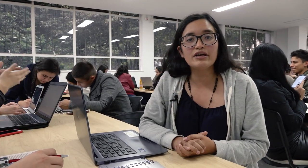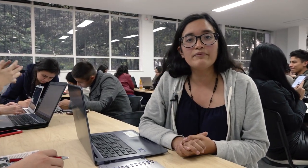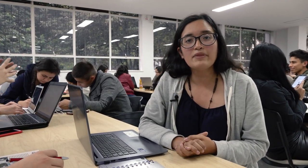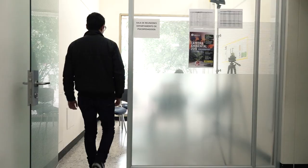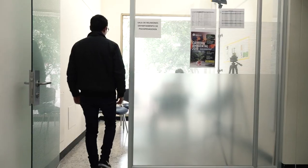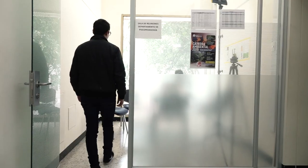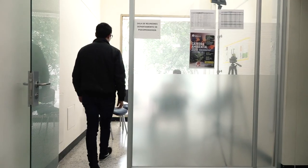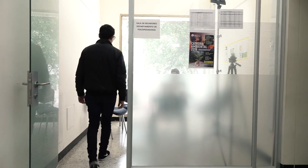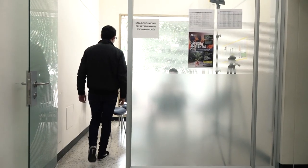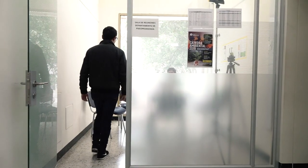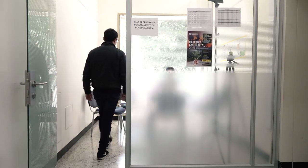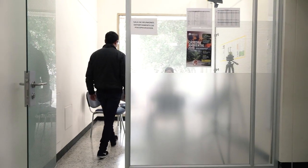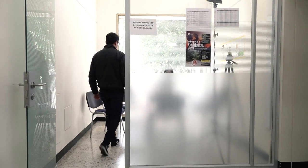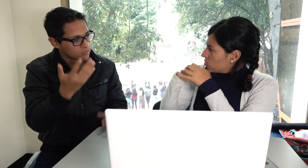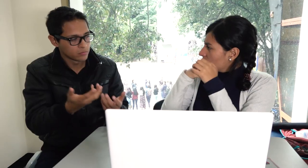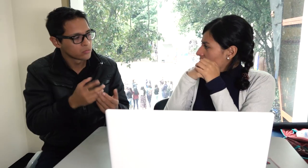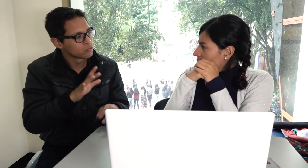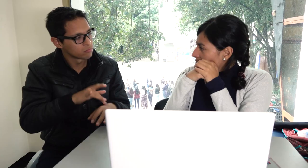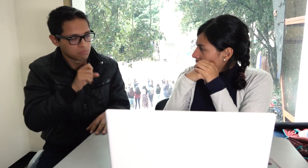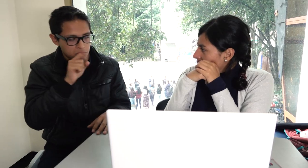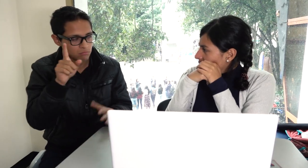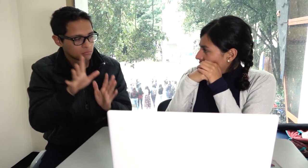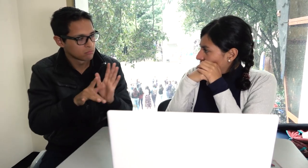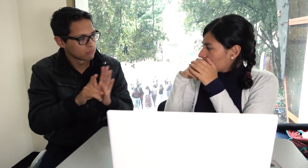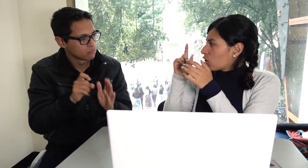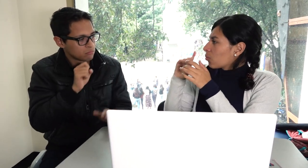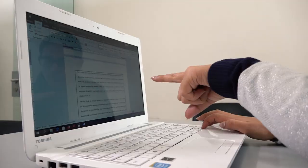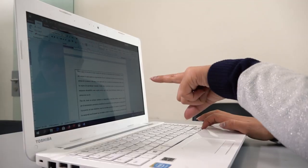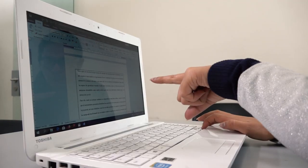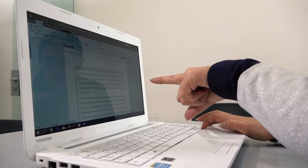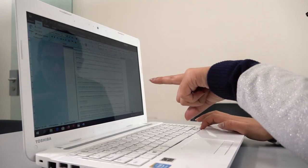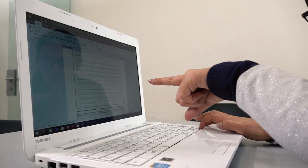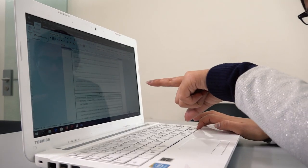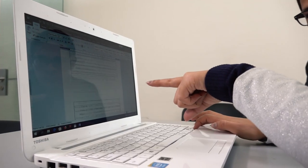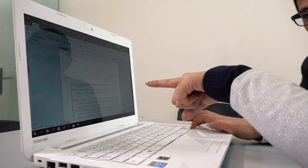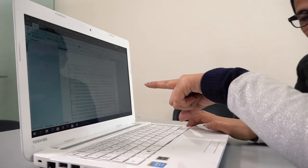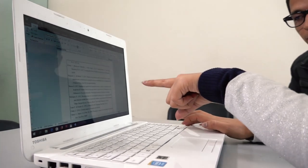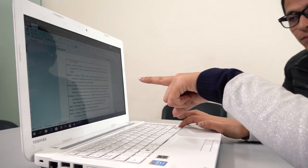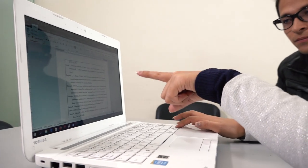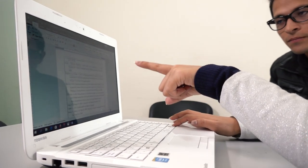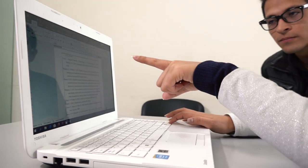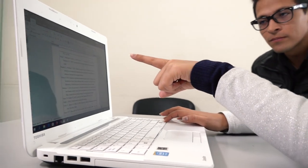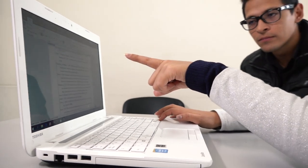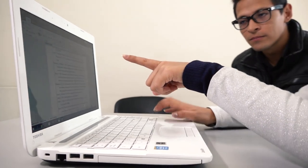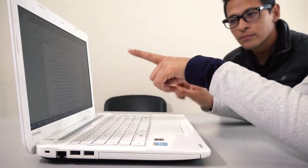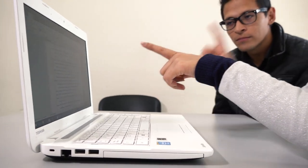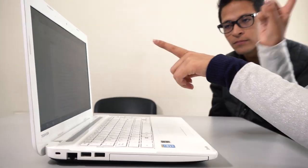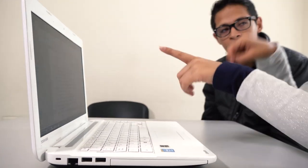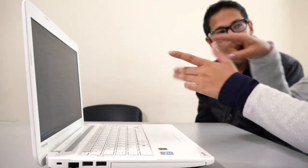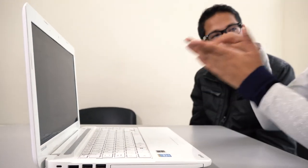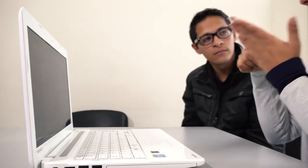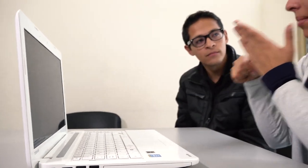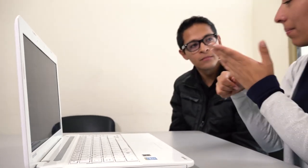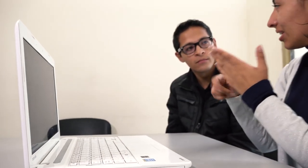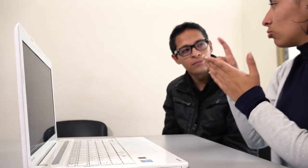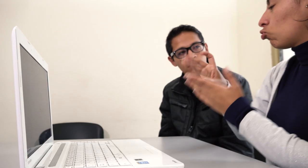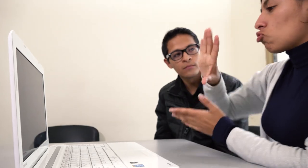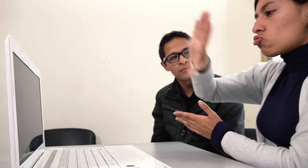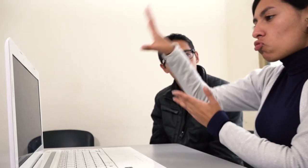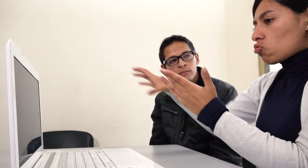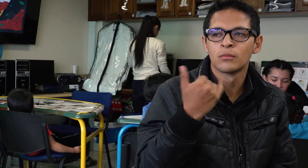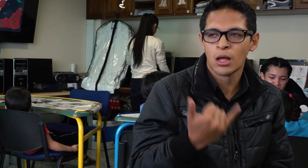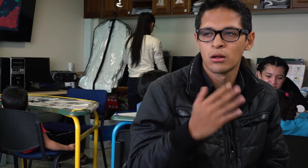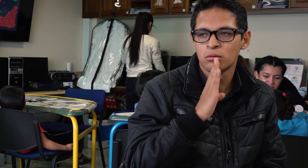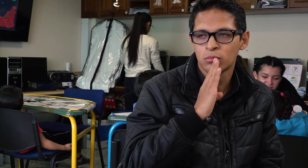Flauta